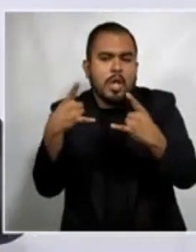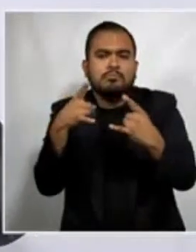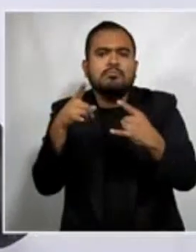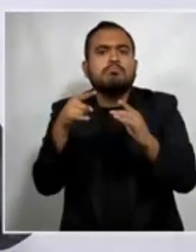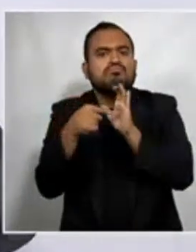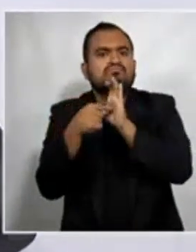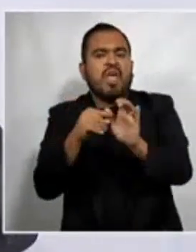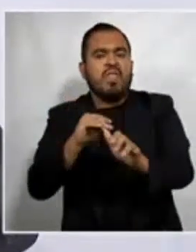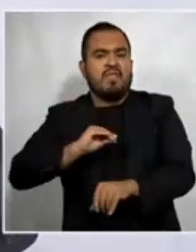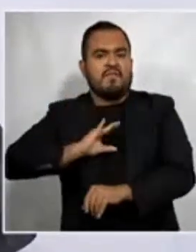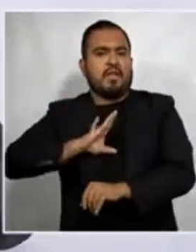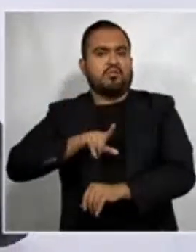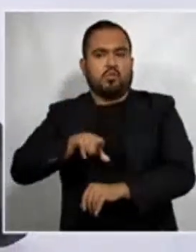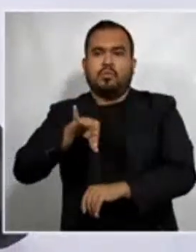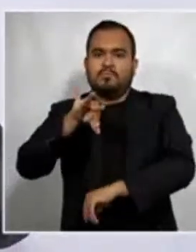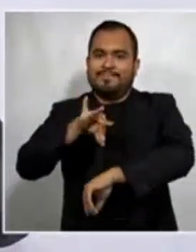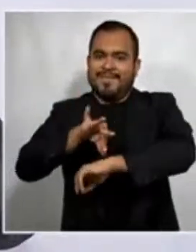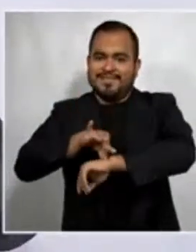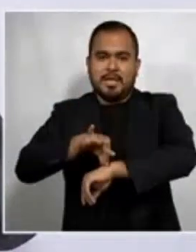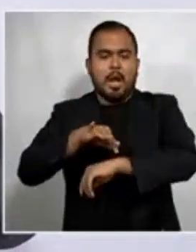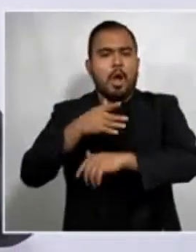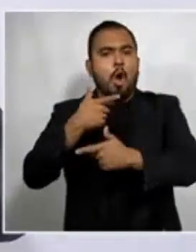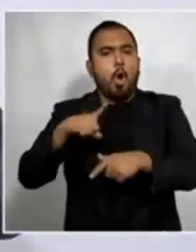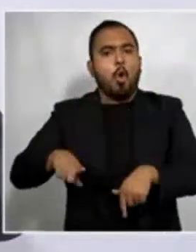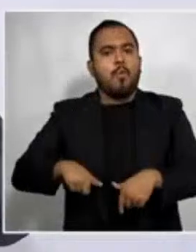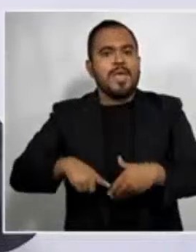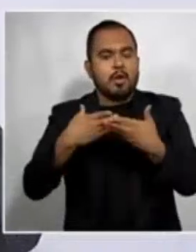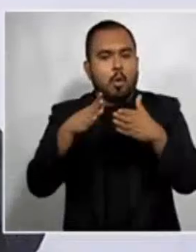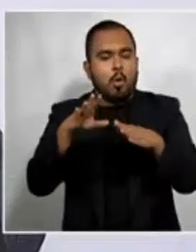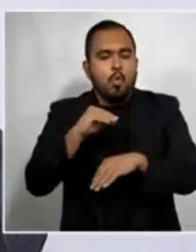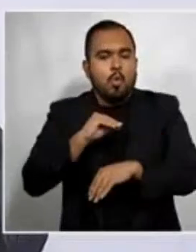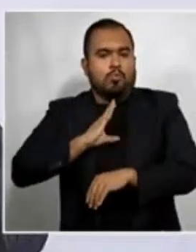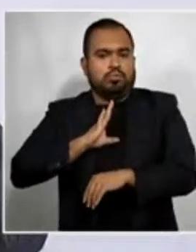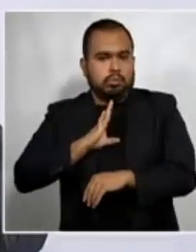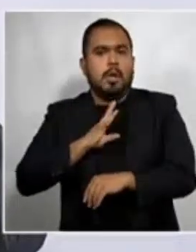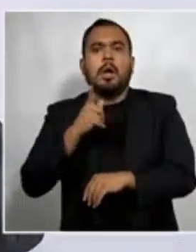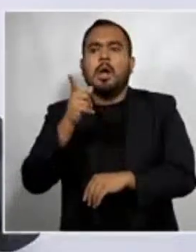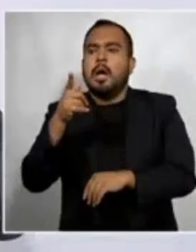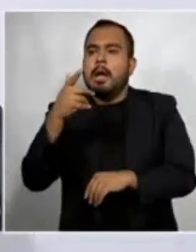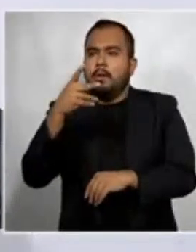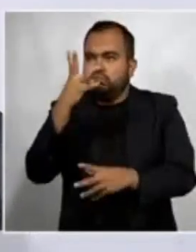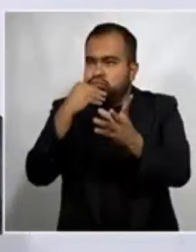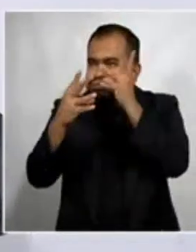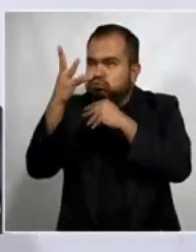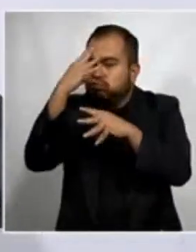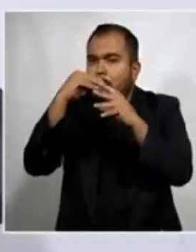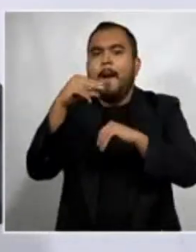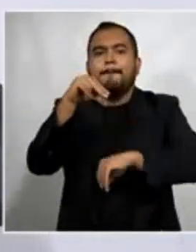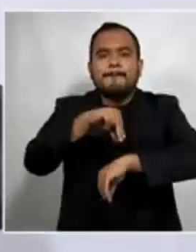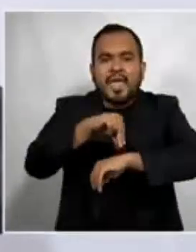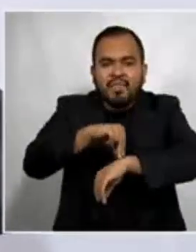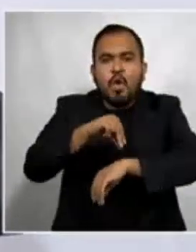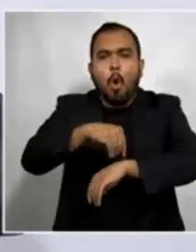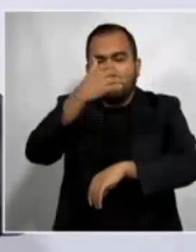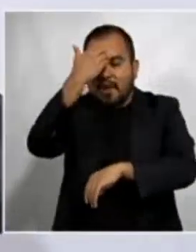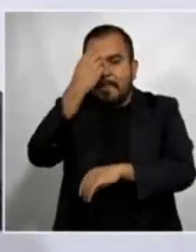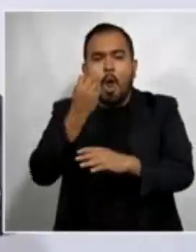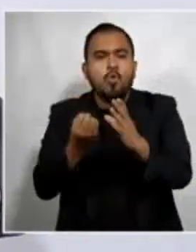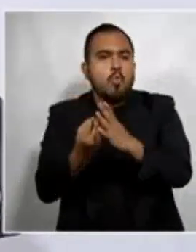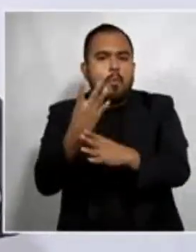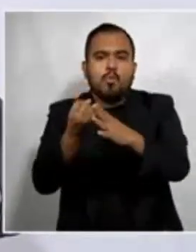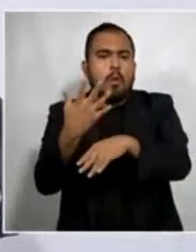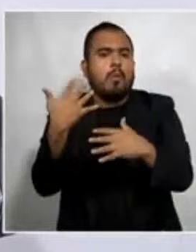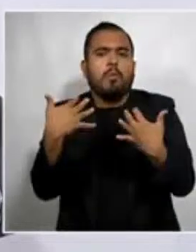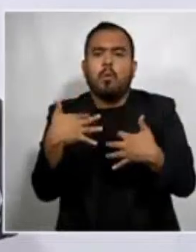enteras de médicos, enfermeras y trabajadores de la salud. Muchos dieron años, décadas,